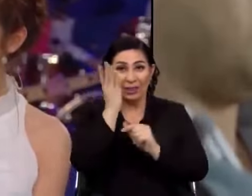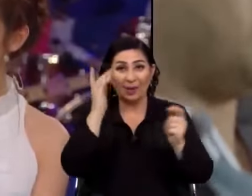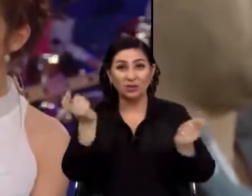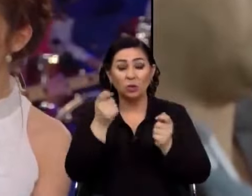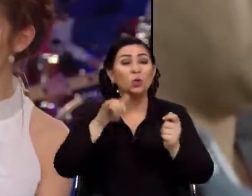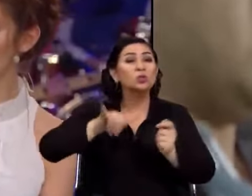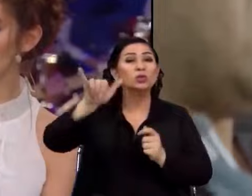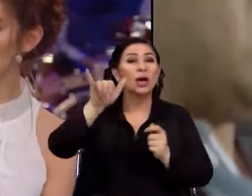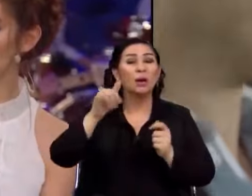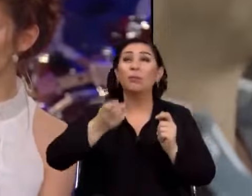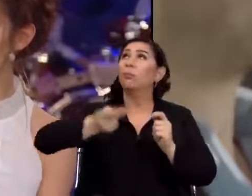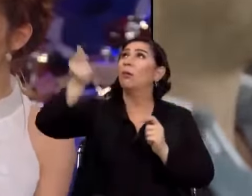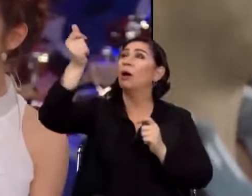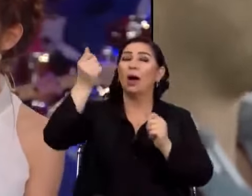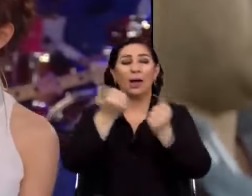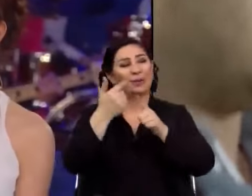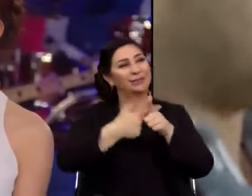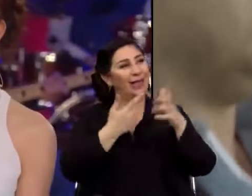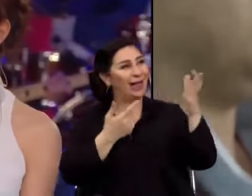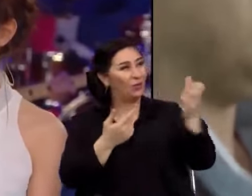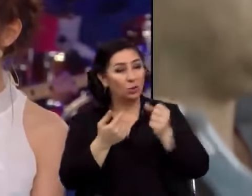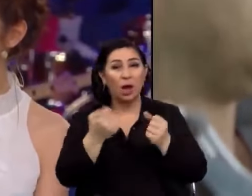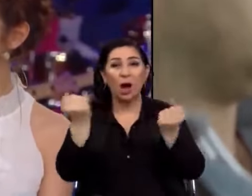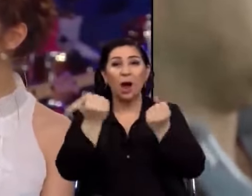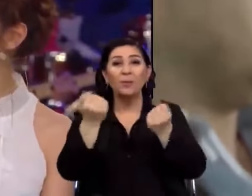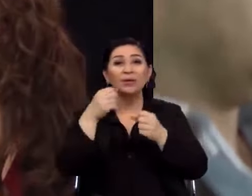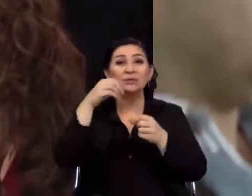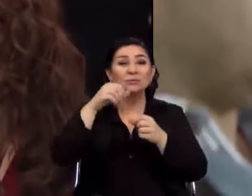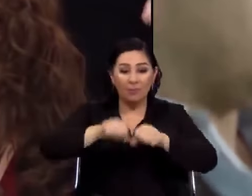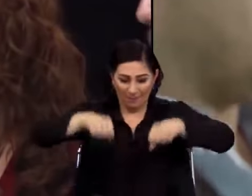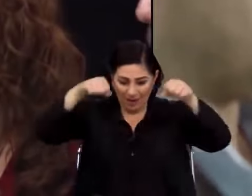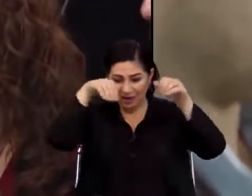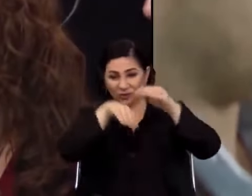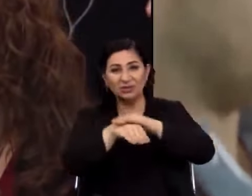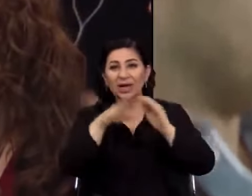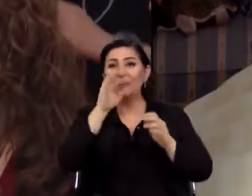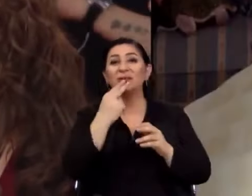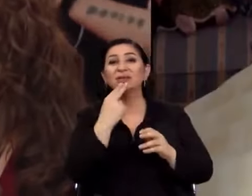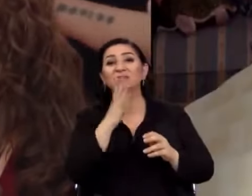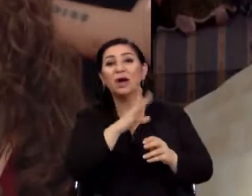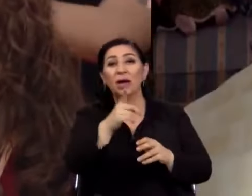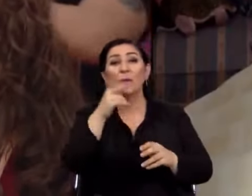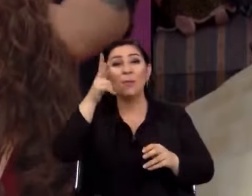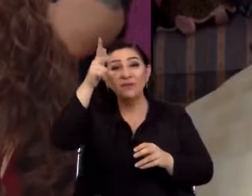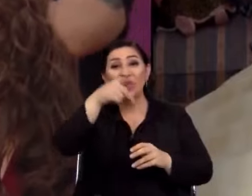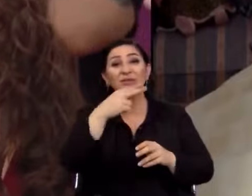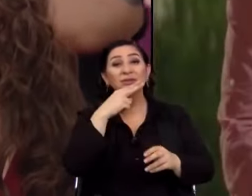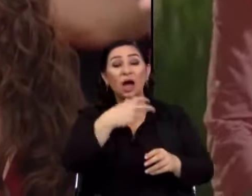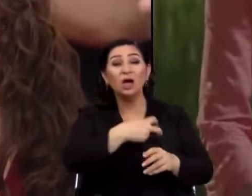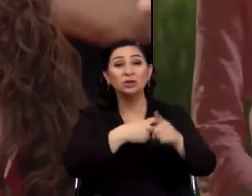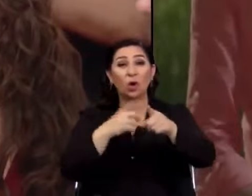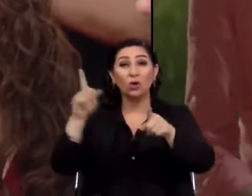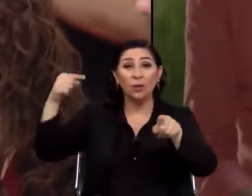kaçırıyoruz araba kiralıyoruz arabanın bagajında da deniz varmış Bizim haberimiz yok bir mafyada denize Aşık O da bizim peşimizden koşuyor ama biz